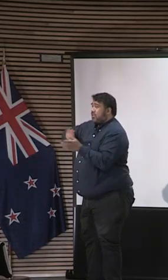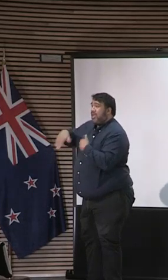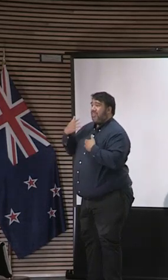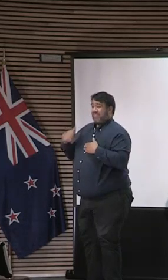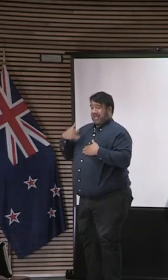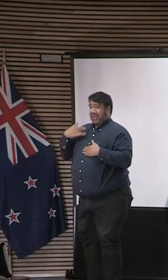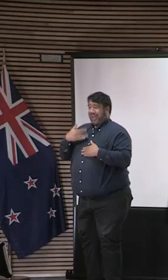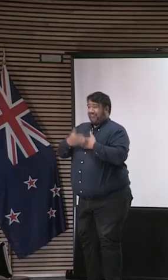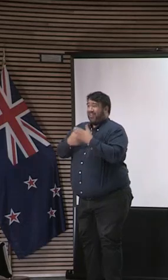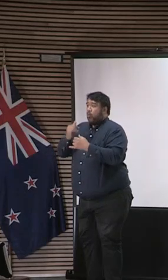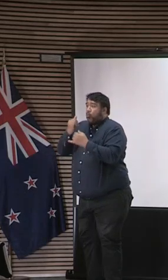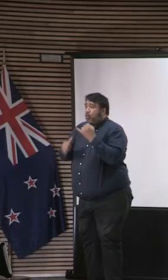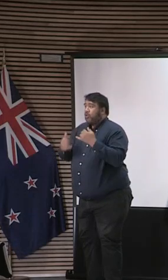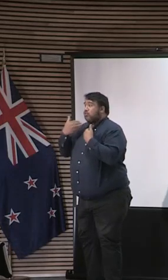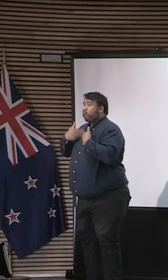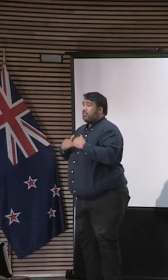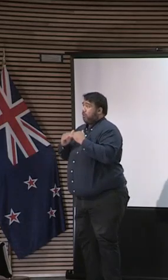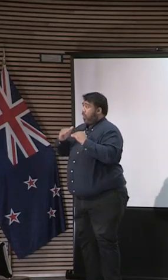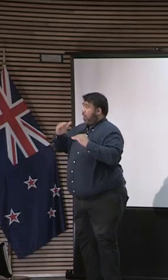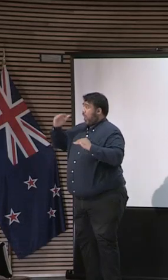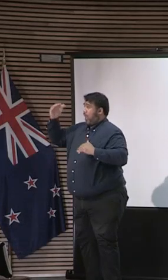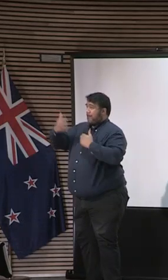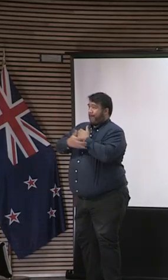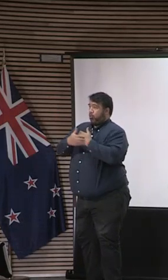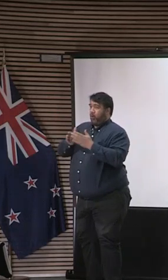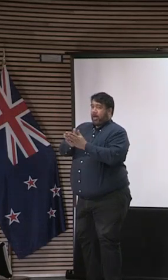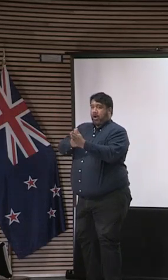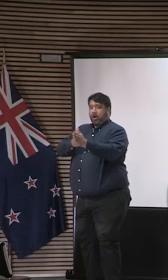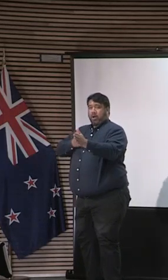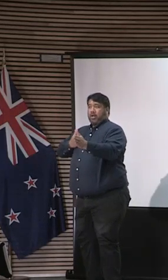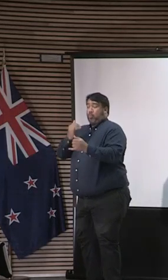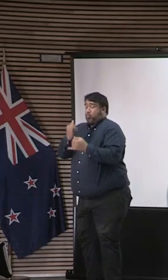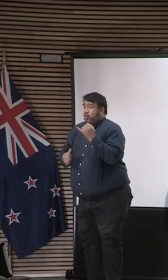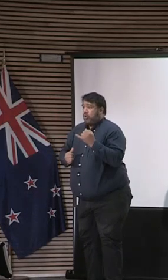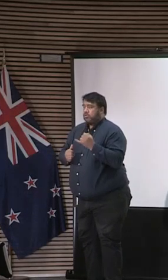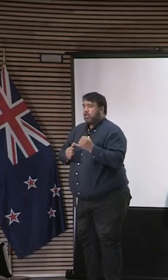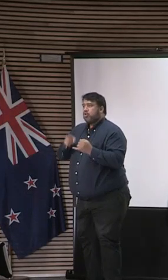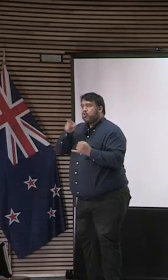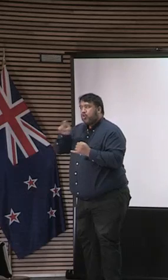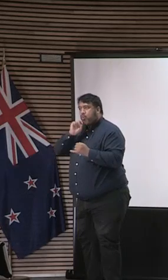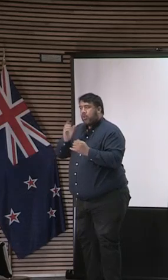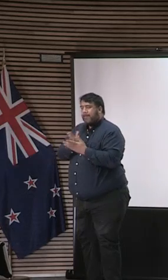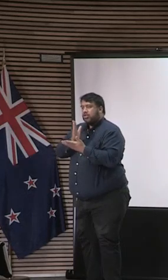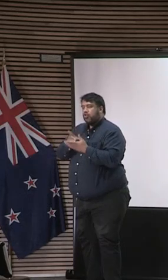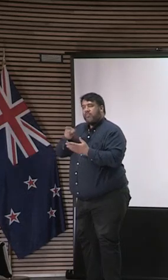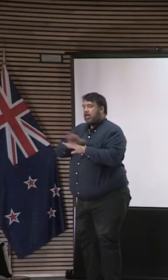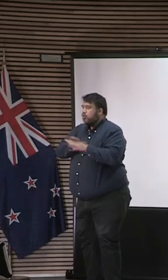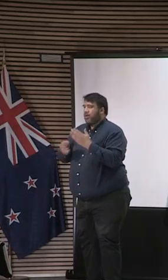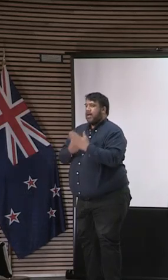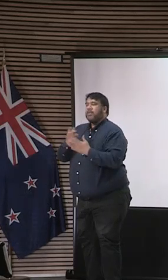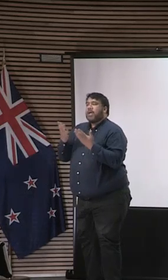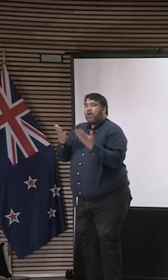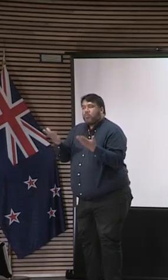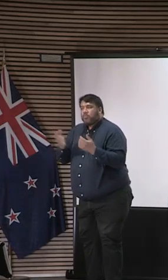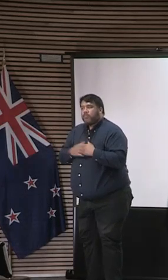te maere. Engari he awangawanga